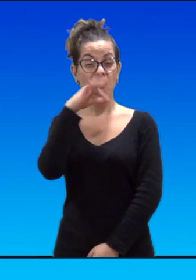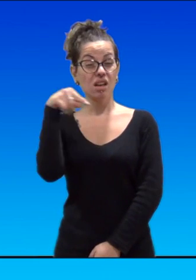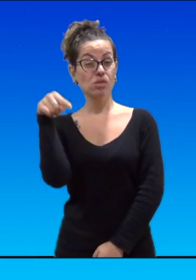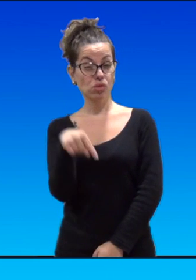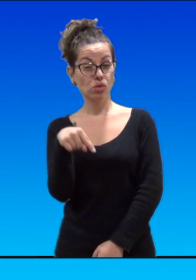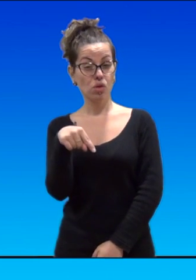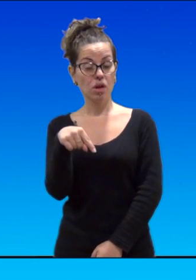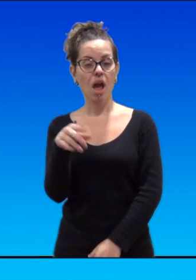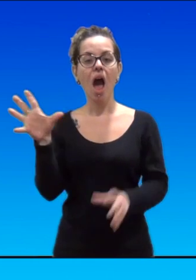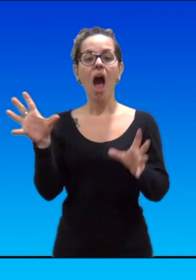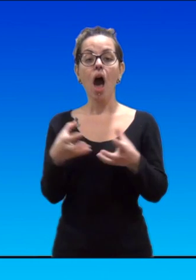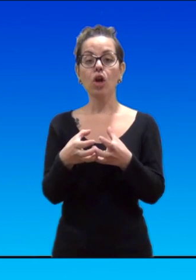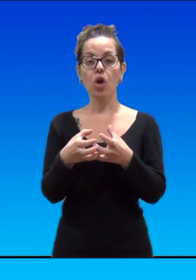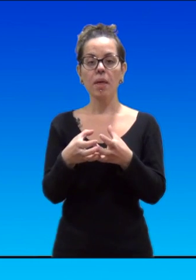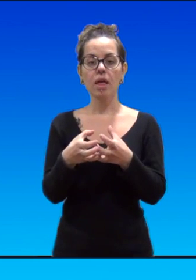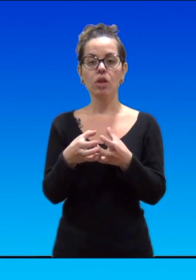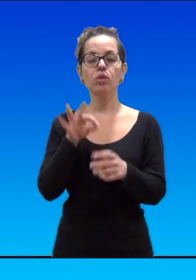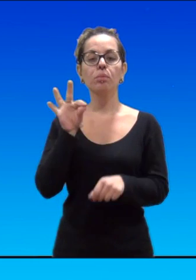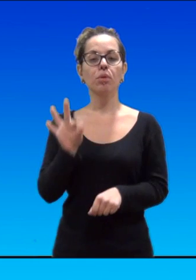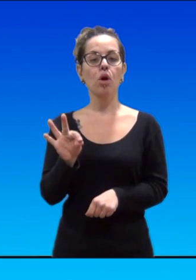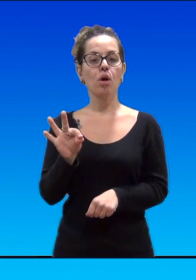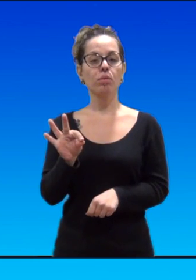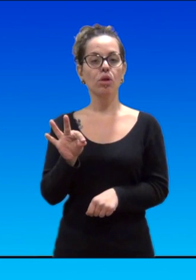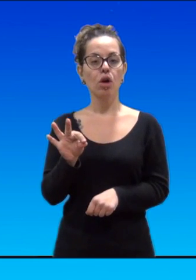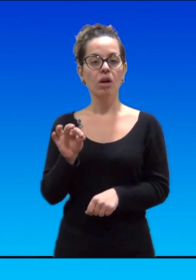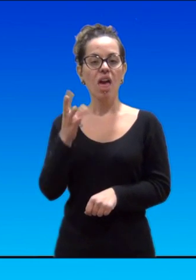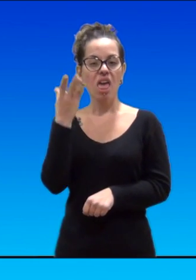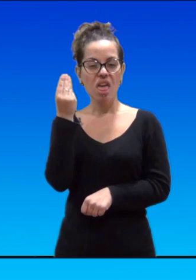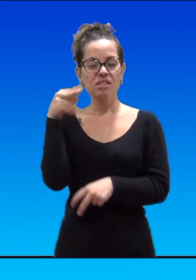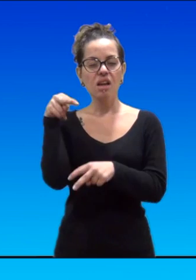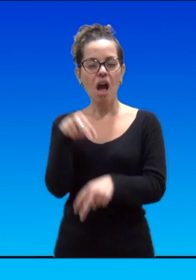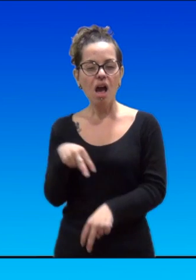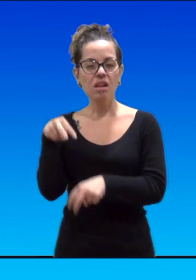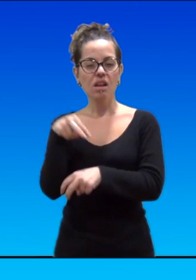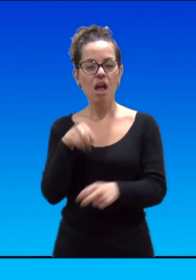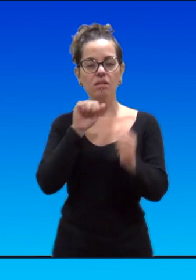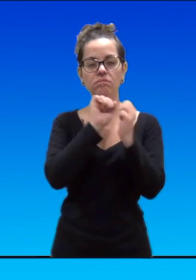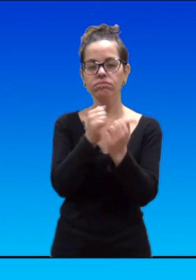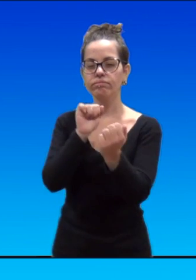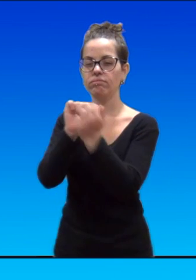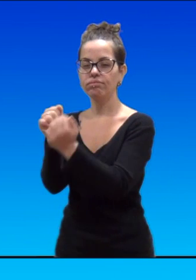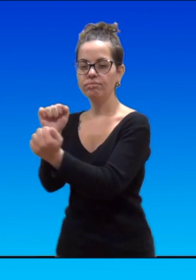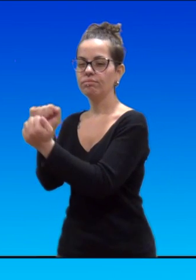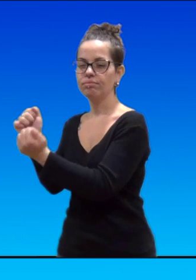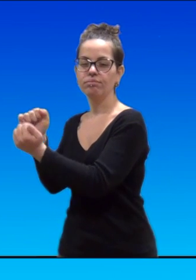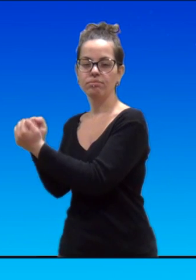Un contributo che intende ripercorrere le diverse azioni portate avanti dall’ENS